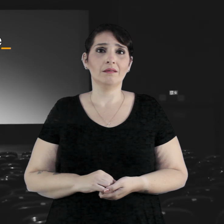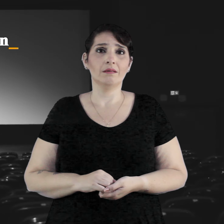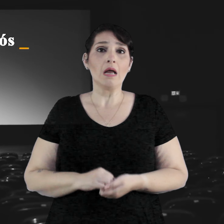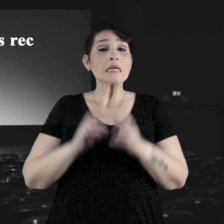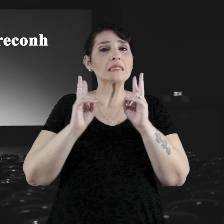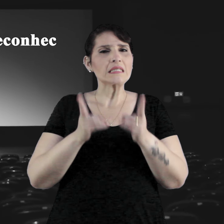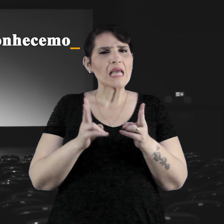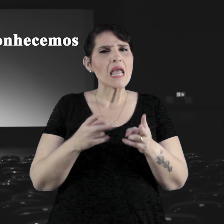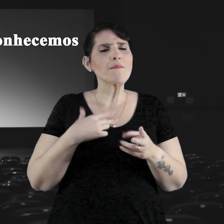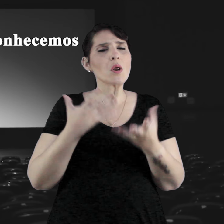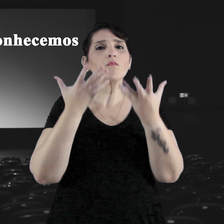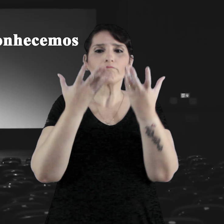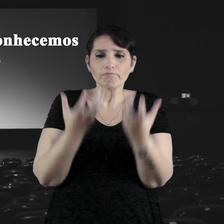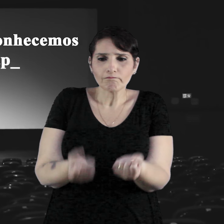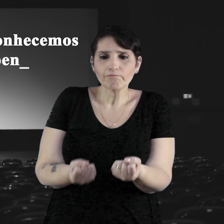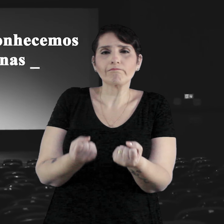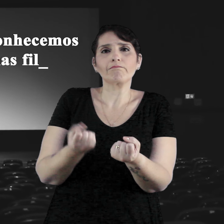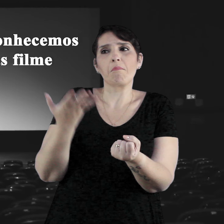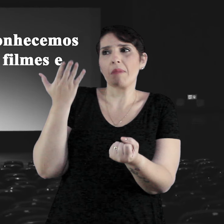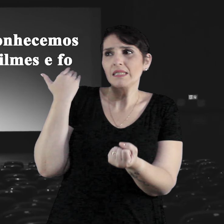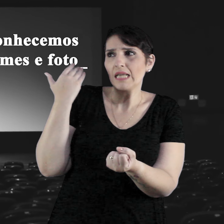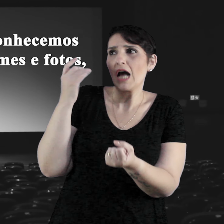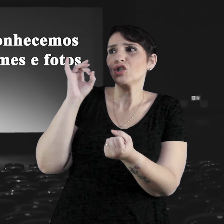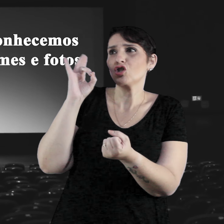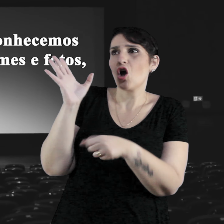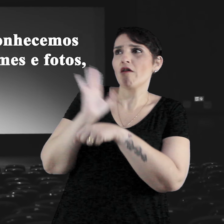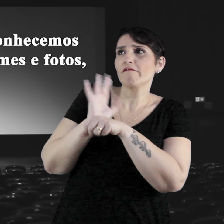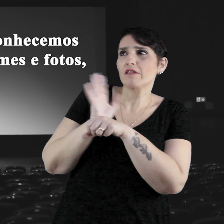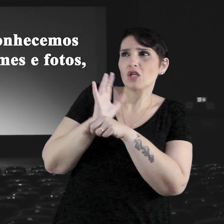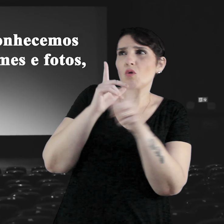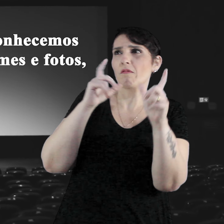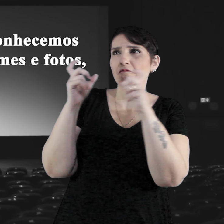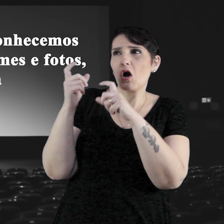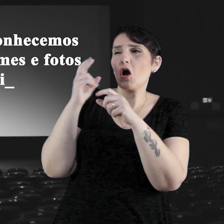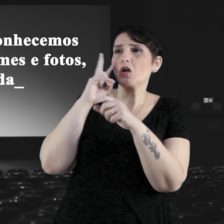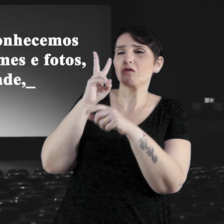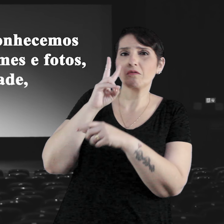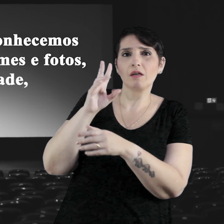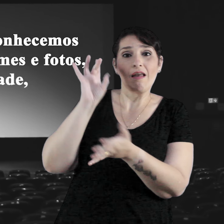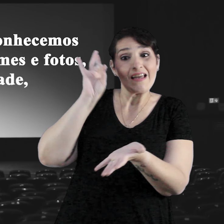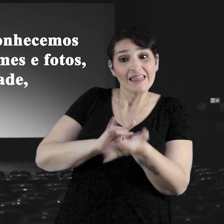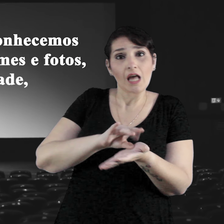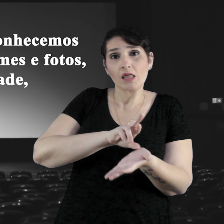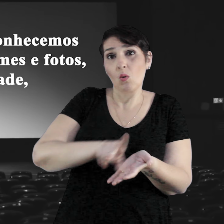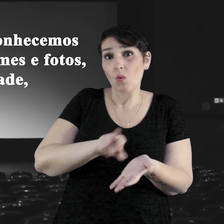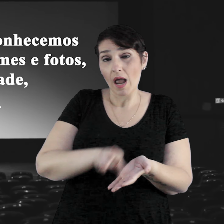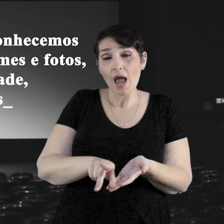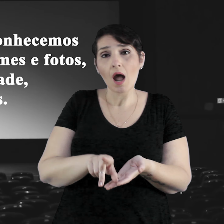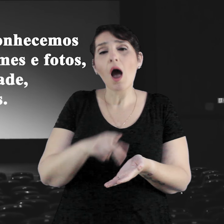que nós reconhecemos que estes são apenas filmes e fotos, não são a realidade, estamos livres.